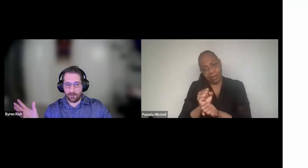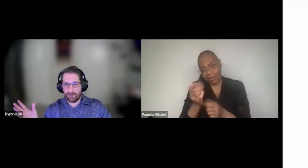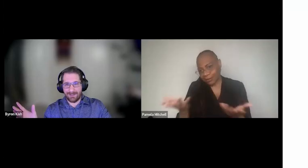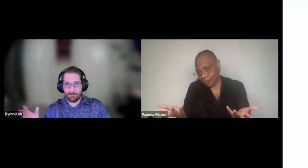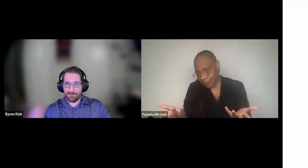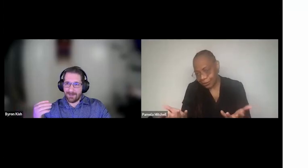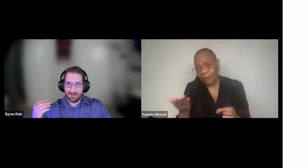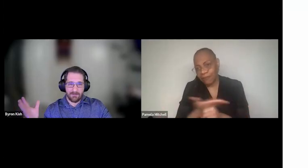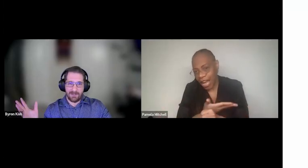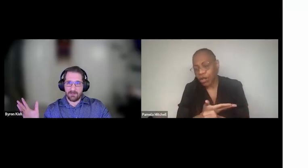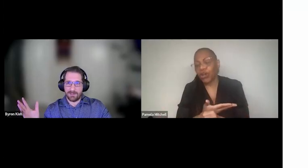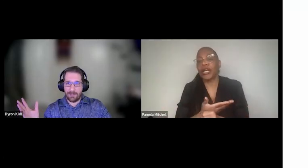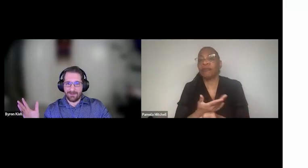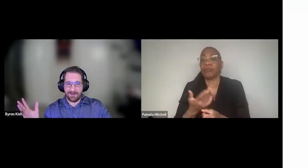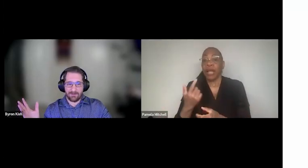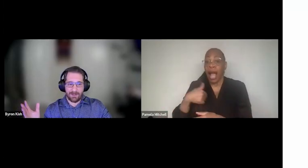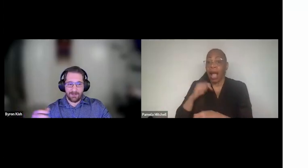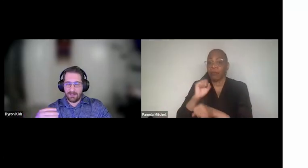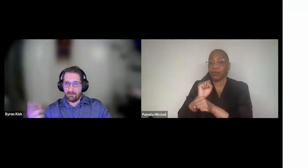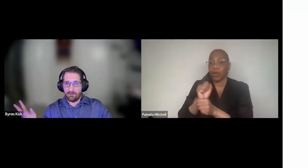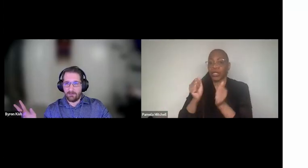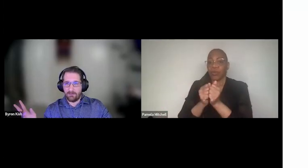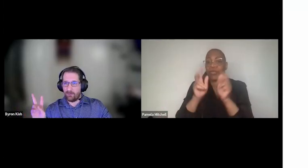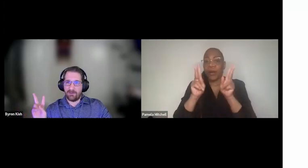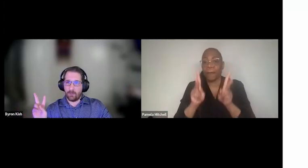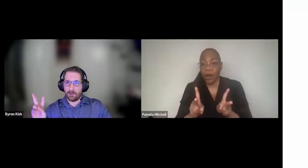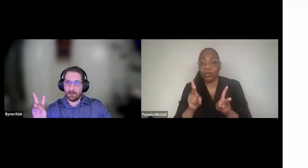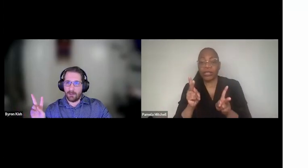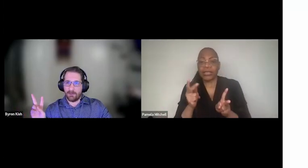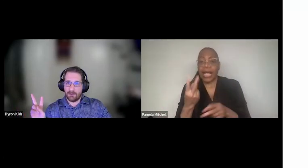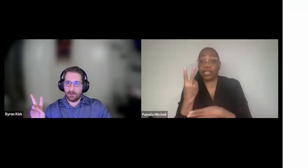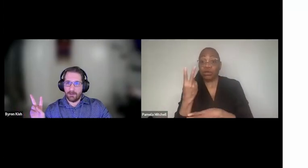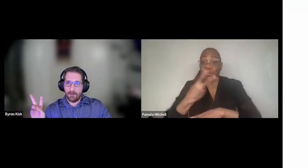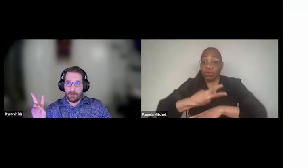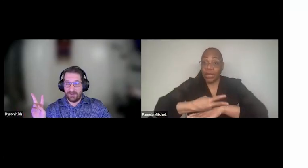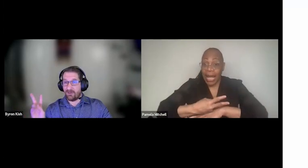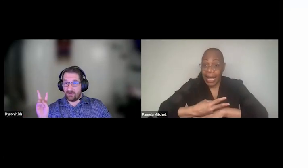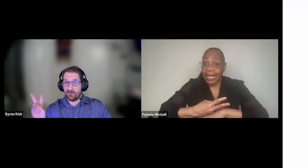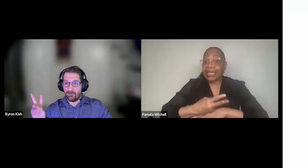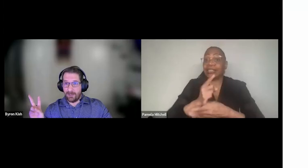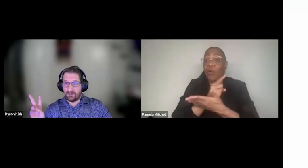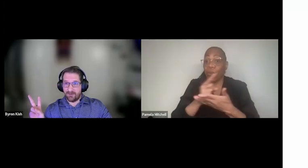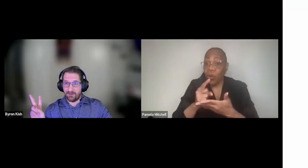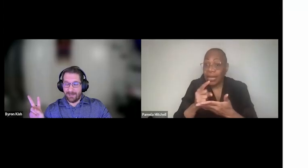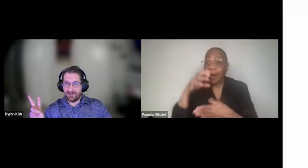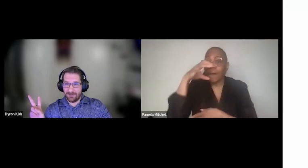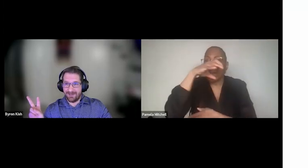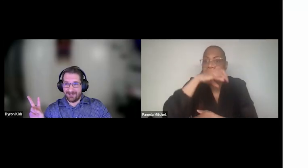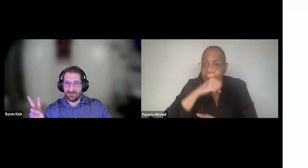Cuando trabajaba con ellos, los VE solían testificar si pueden faltar dos días de trabajo al mes, y tengan en cuenta que esas son ausencias justificadas